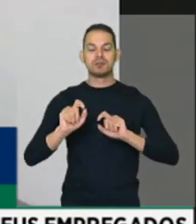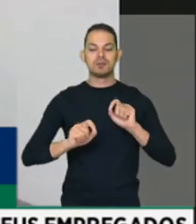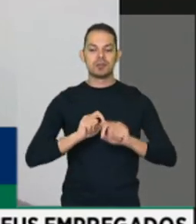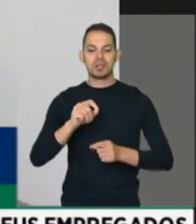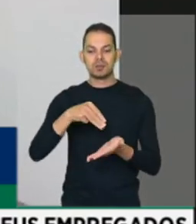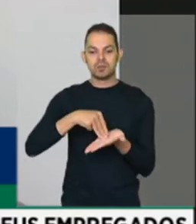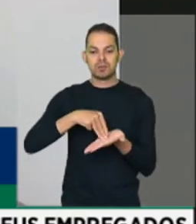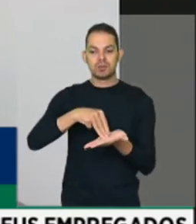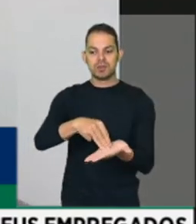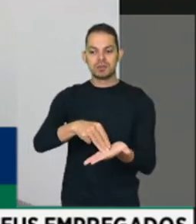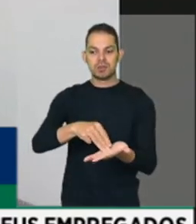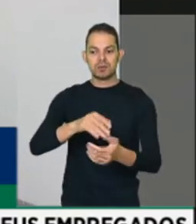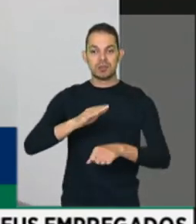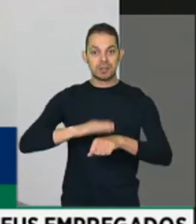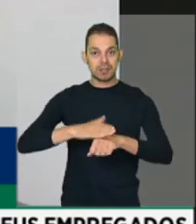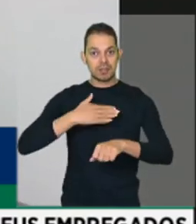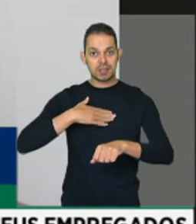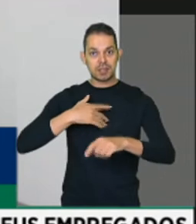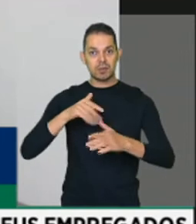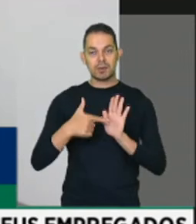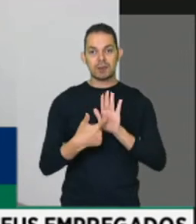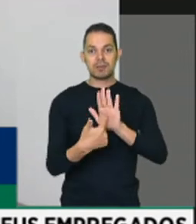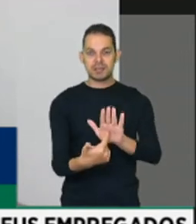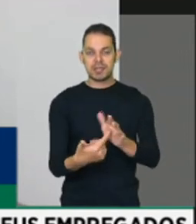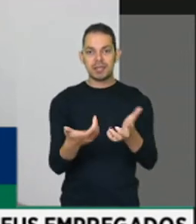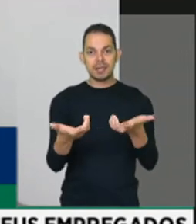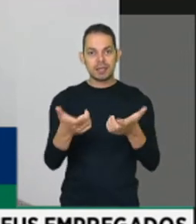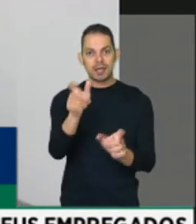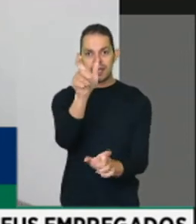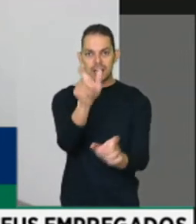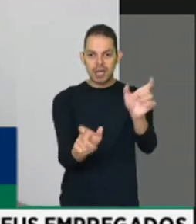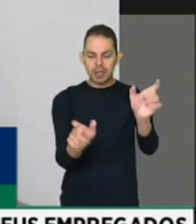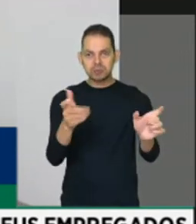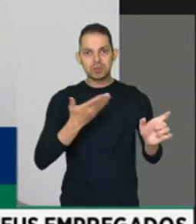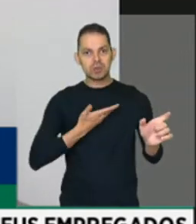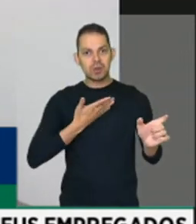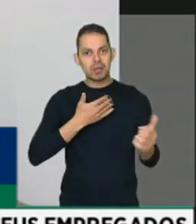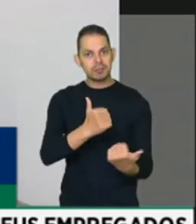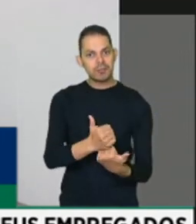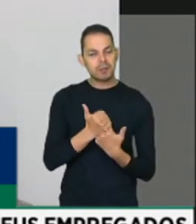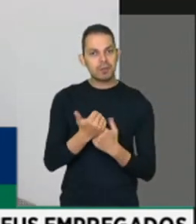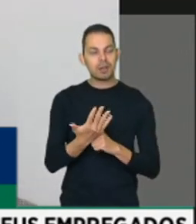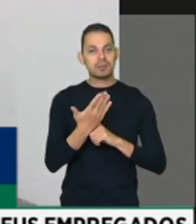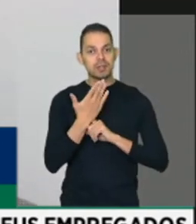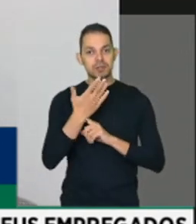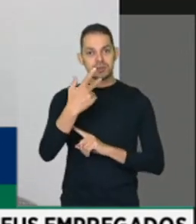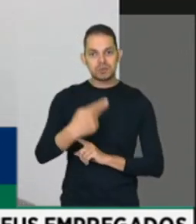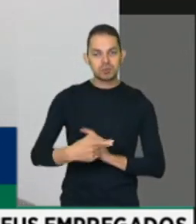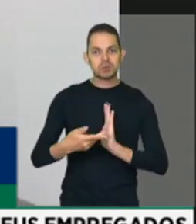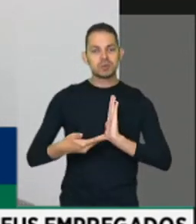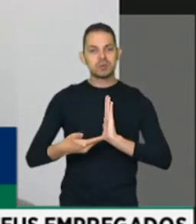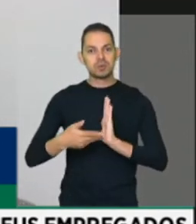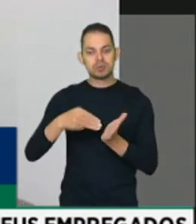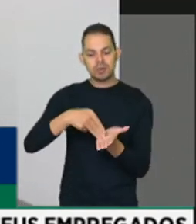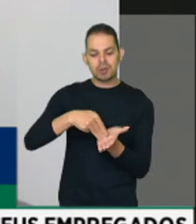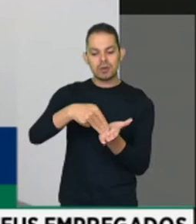E DIZER TAMBÉM DE UMA MOÇÃO QUE EU APRESENTEI QUE PEÇO AOS COLEGAS TODOS, PARLAMENTARES DESSA CASA QUE É UMA MOÇÃO DE APOIO AO INSTITUTO BUTANTÃ. AQUILO QUE